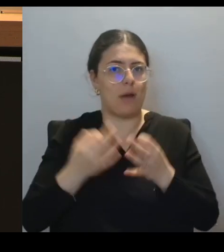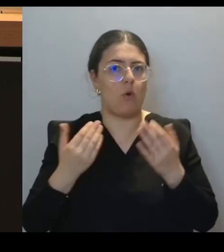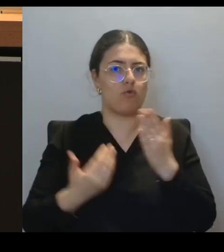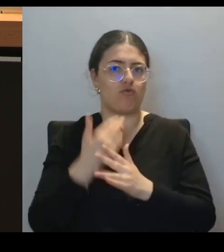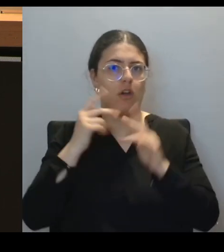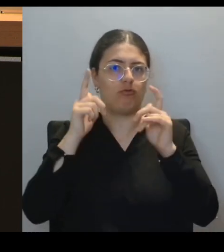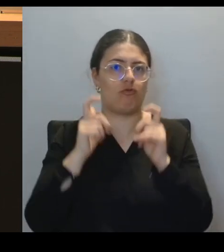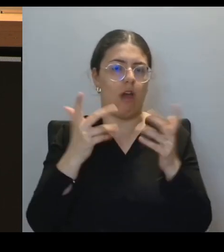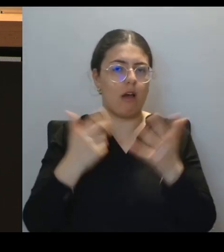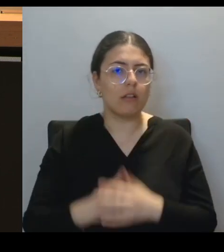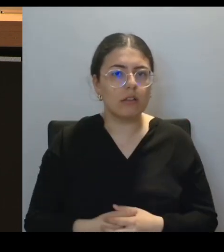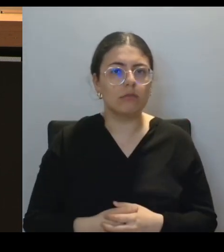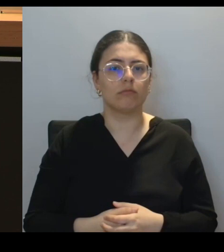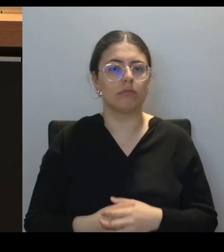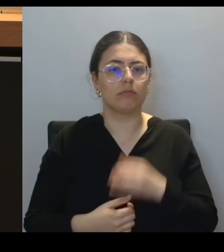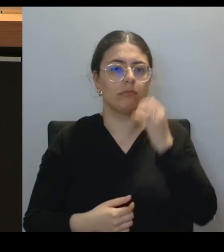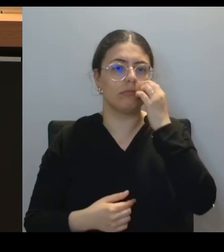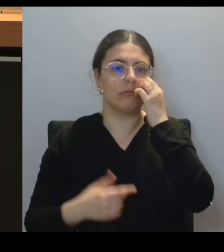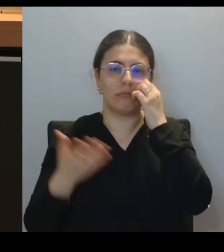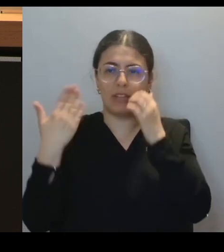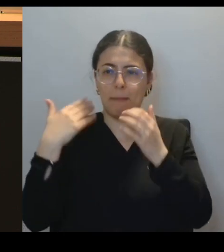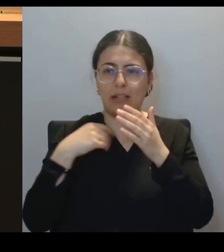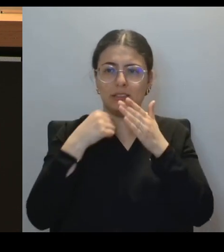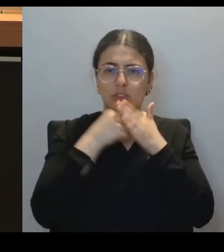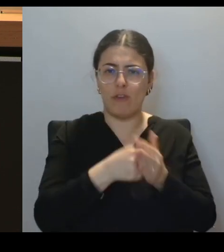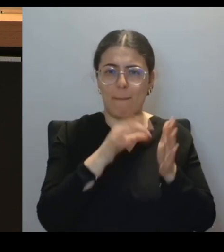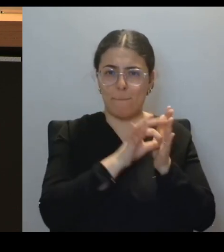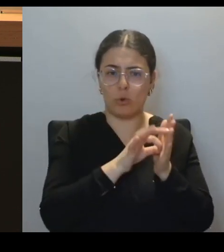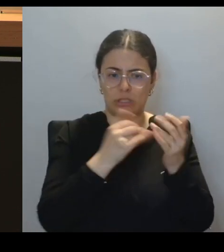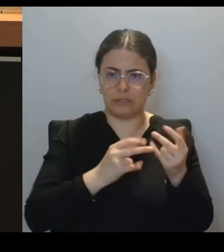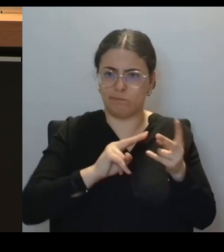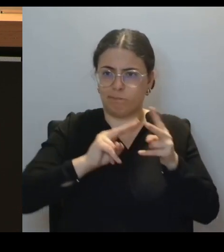Was ist durch Corona verändert? Welchen Einfluss hat KI?